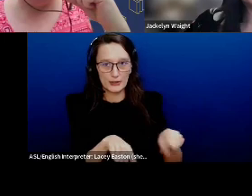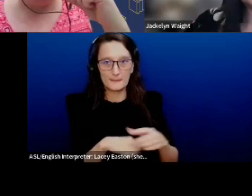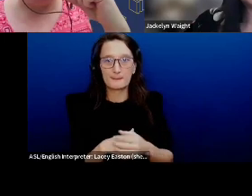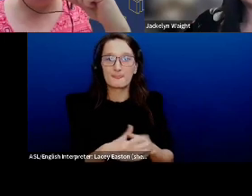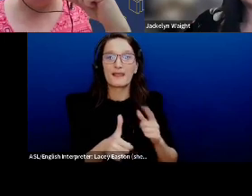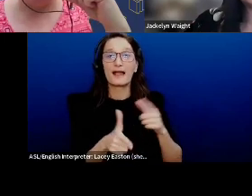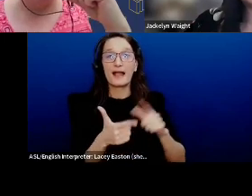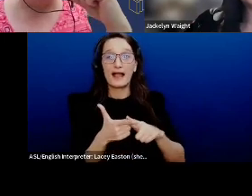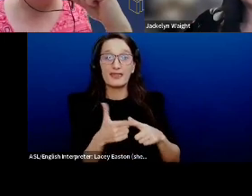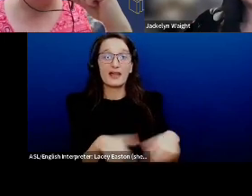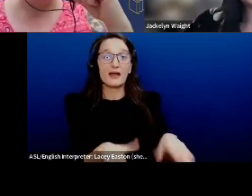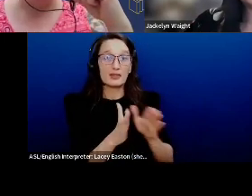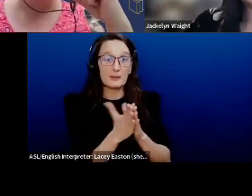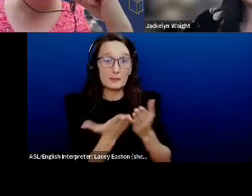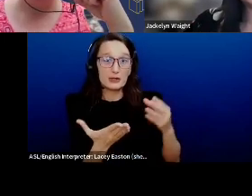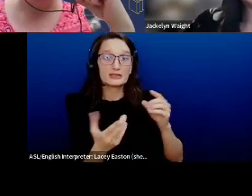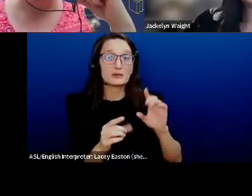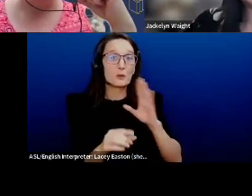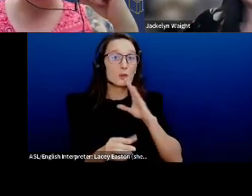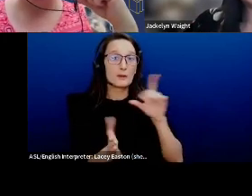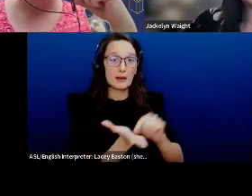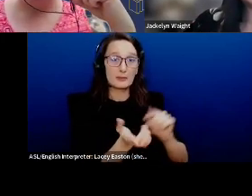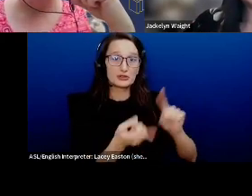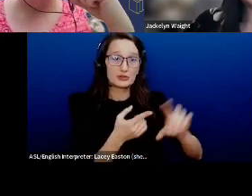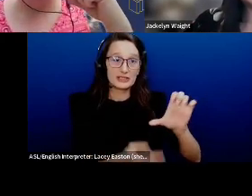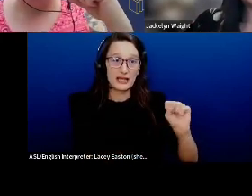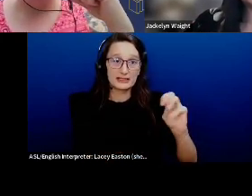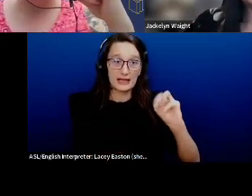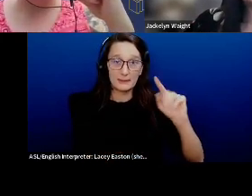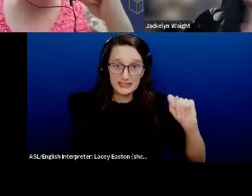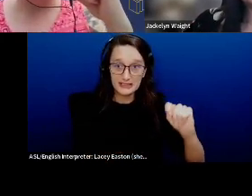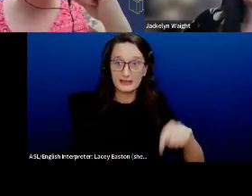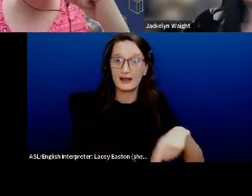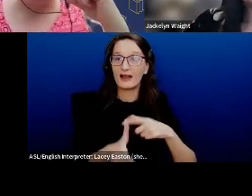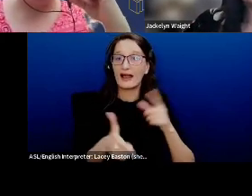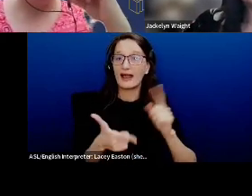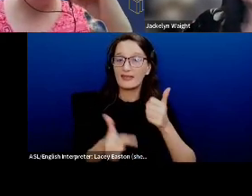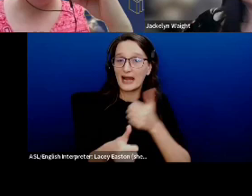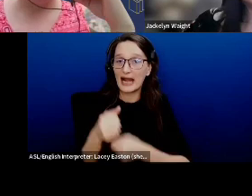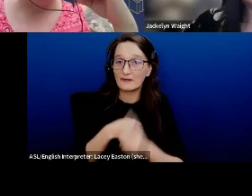en CSMT participan en la confirmación de recepción, la creación de registros y el pedido anticipado de transcripciones